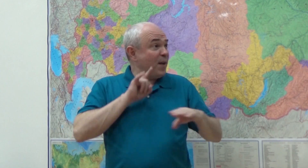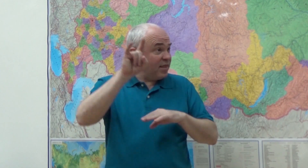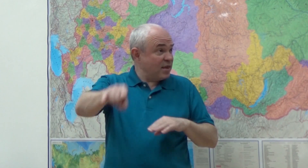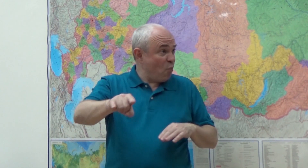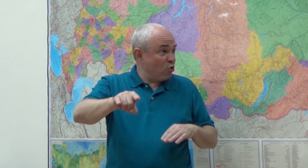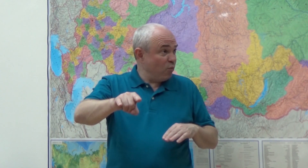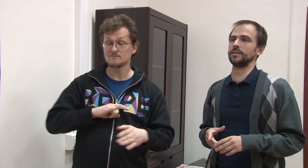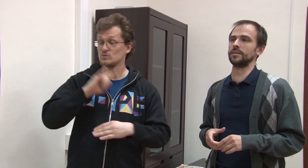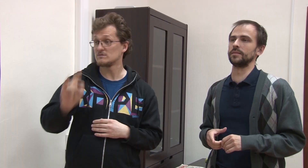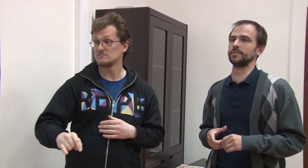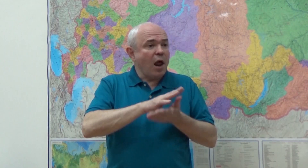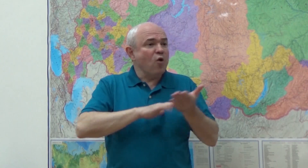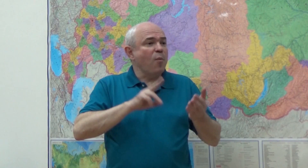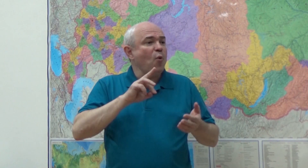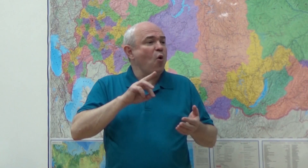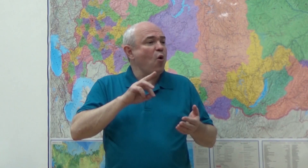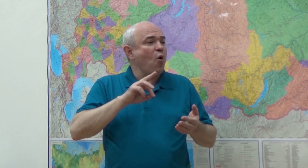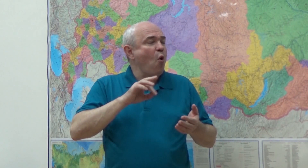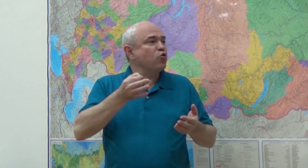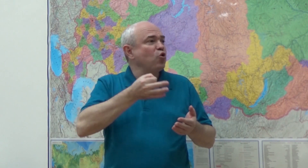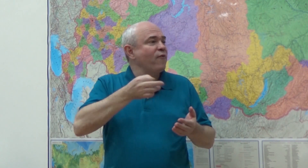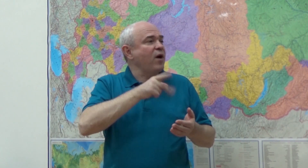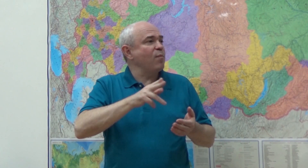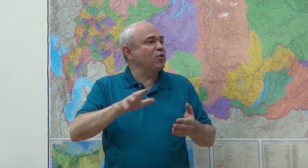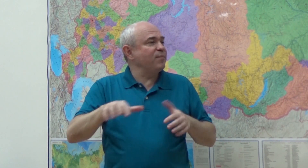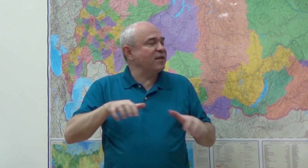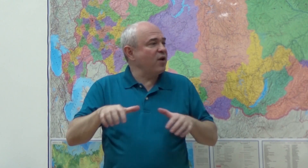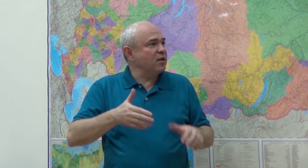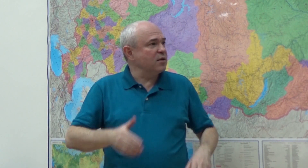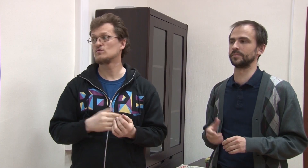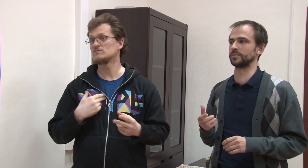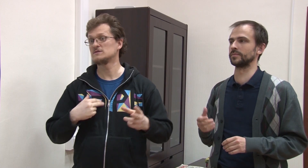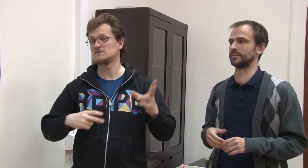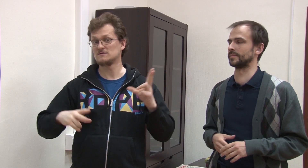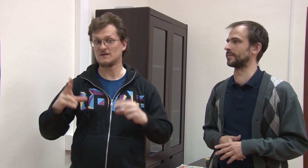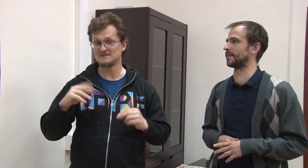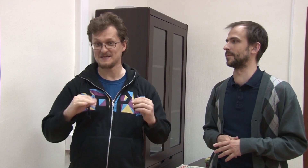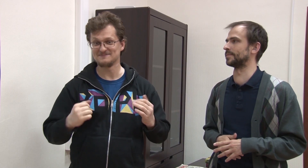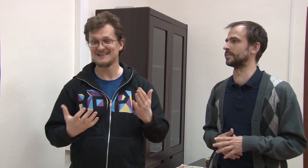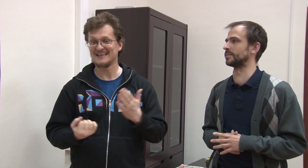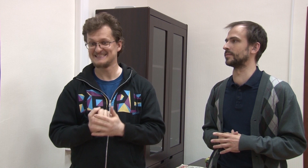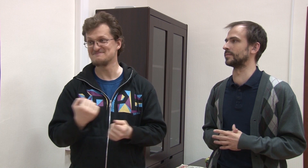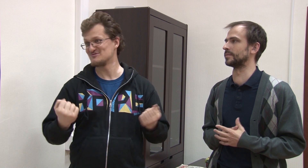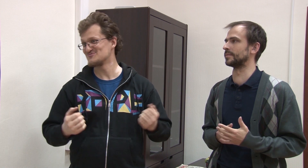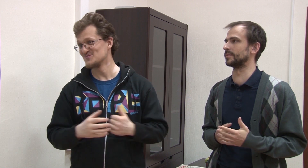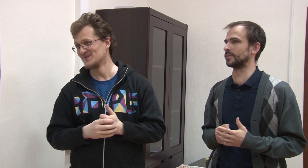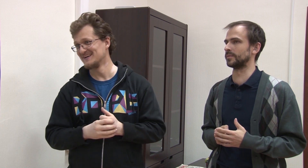Вы полетите самолётом? - Самолётом. Дальше по острову как будете передвигаться? - Мы надеемся найти машину.